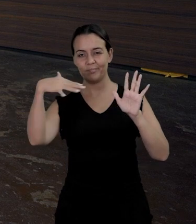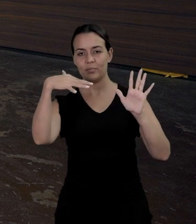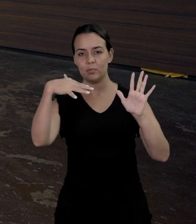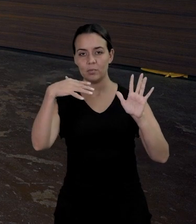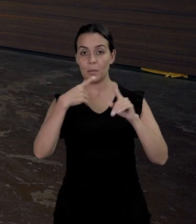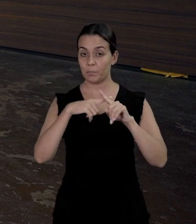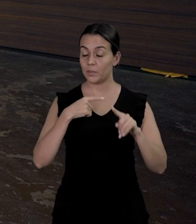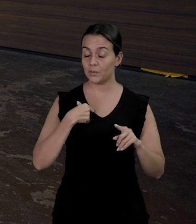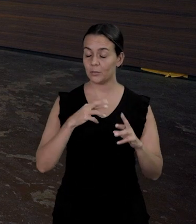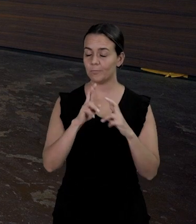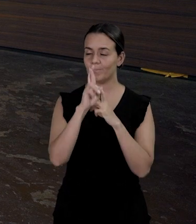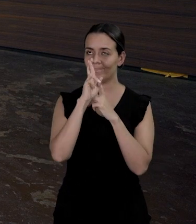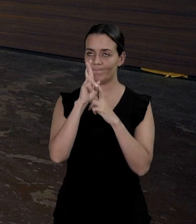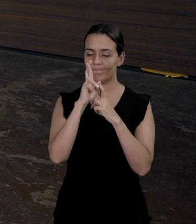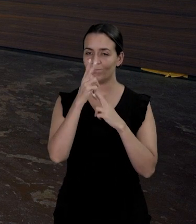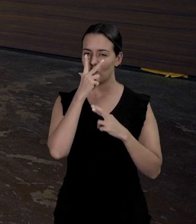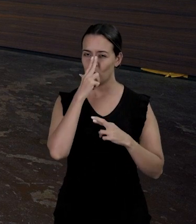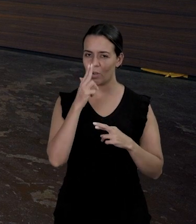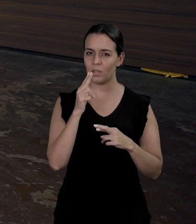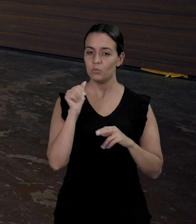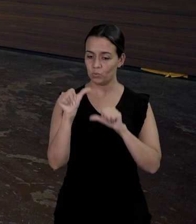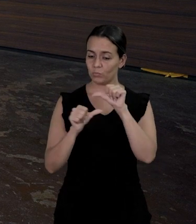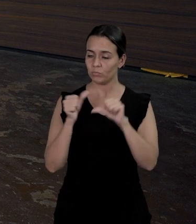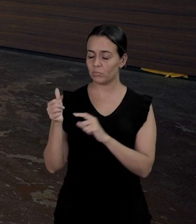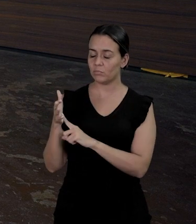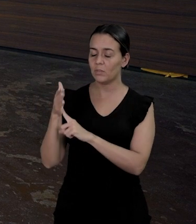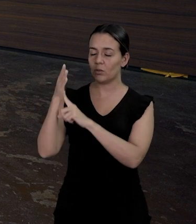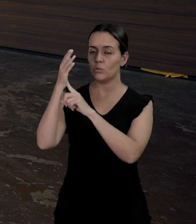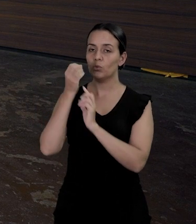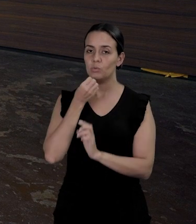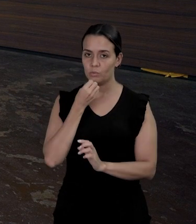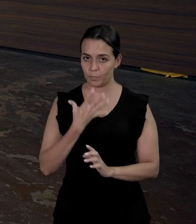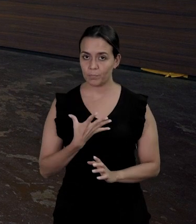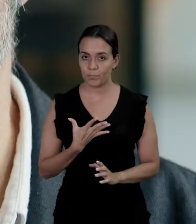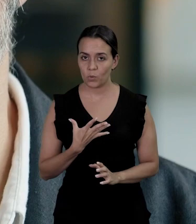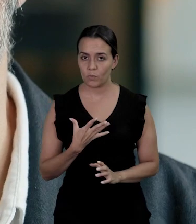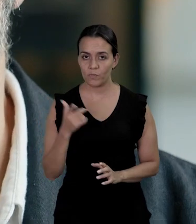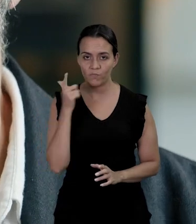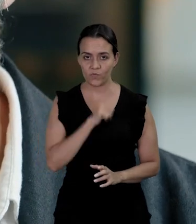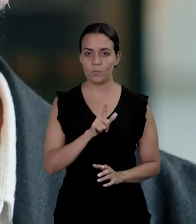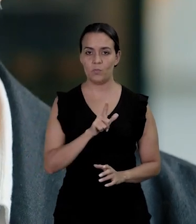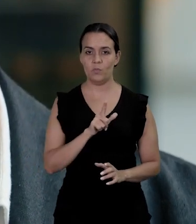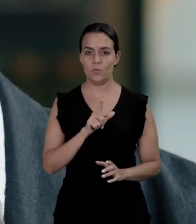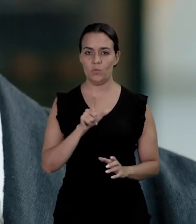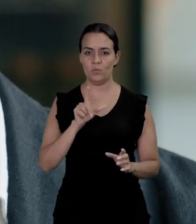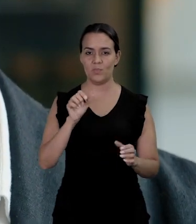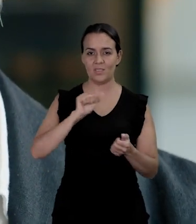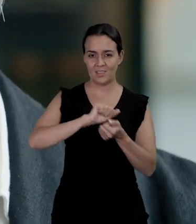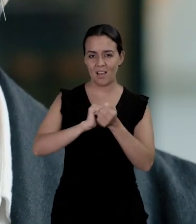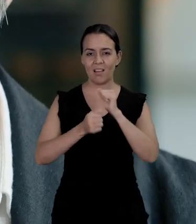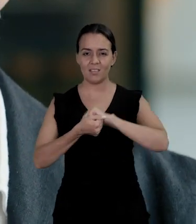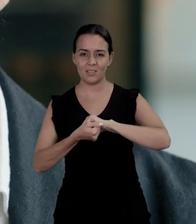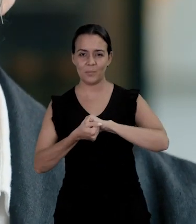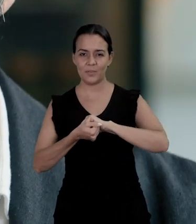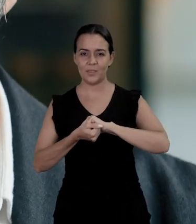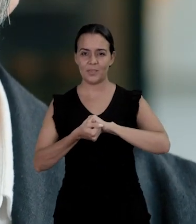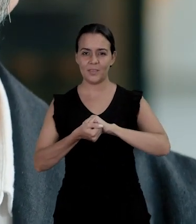eu acho que, quanto mais a gente viver num império técnico, mais o espírito humano vai demandar